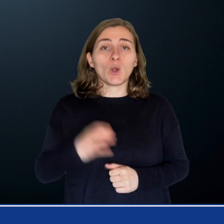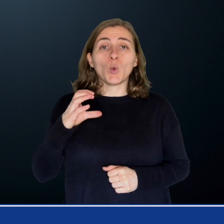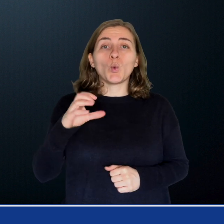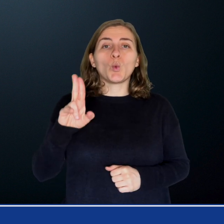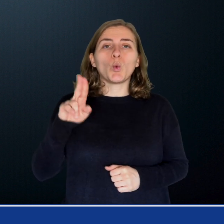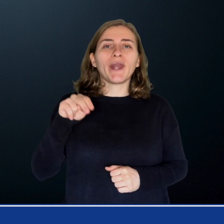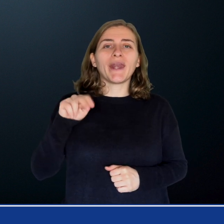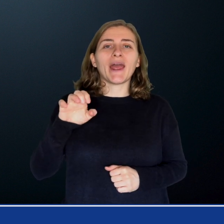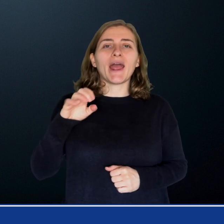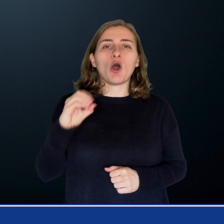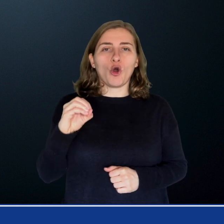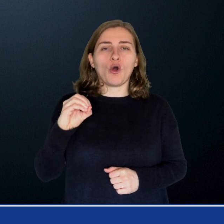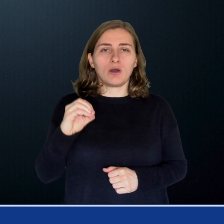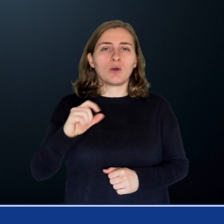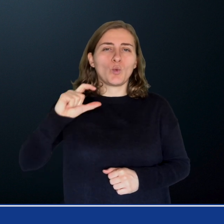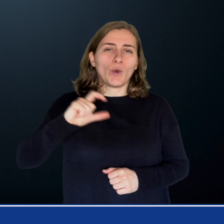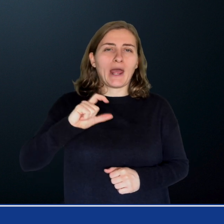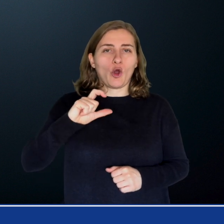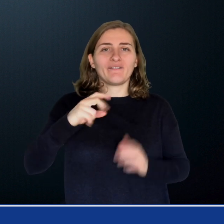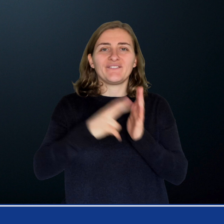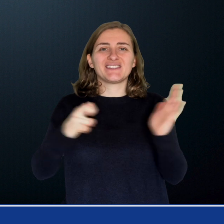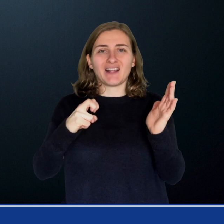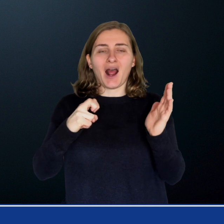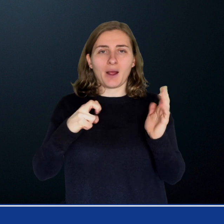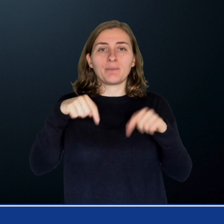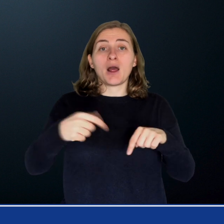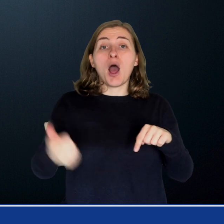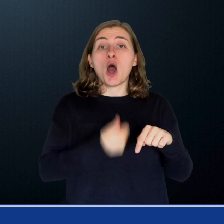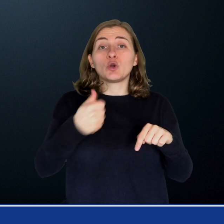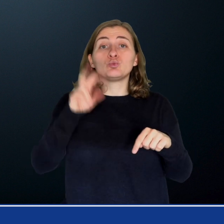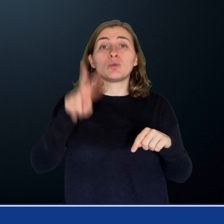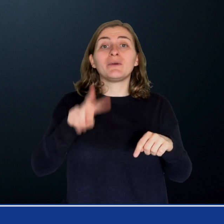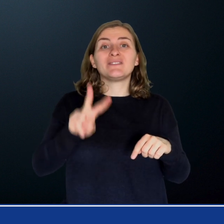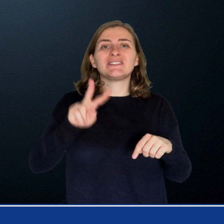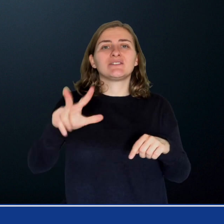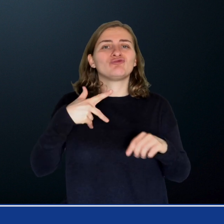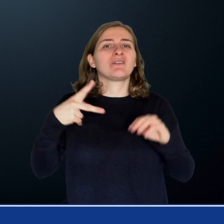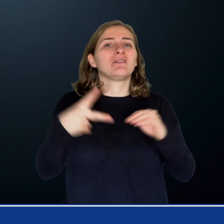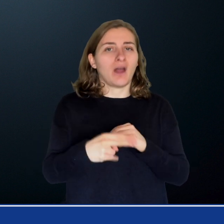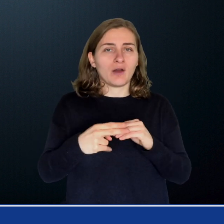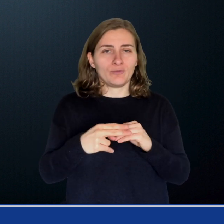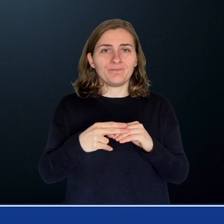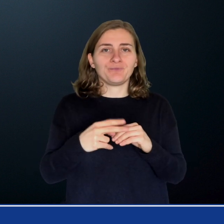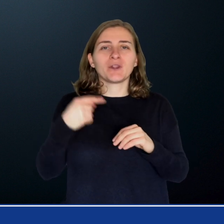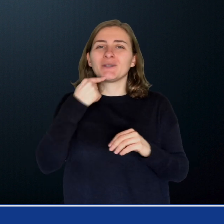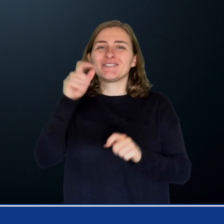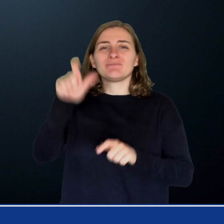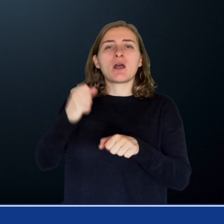TAGLIO DEL CUNEO FISCALE PER L’ANNO 2023